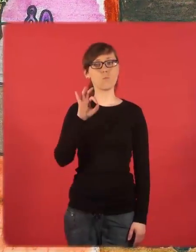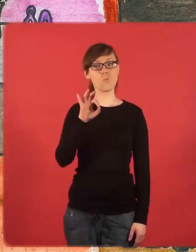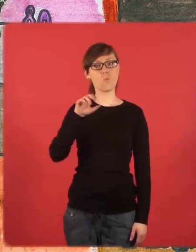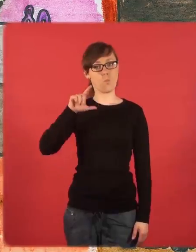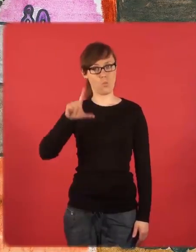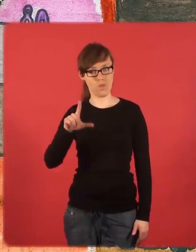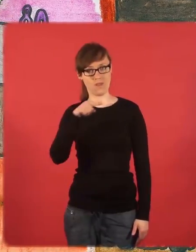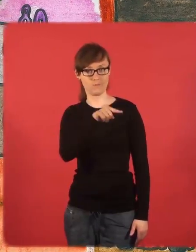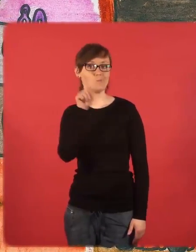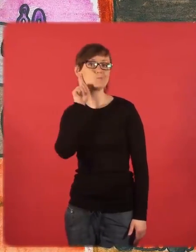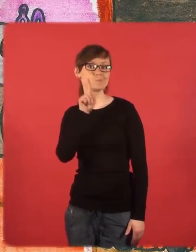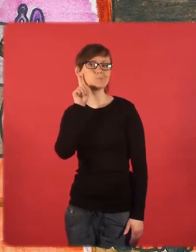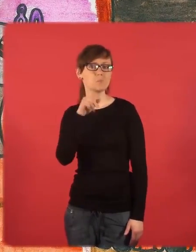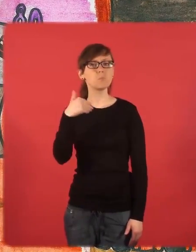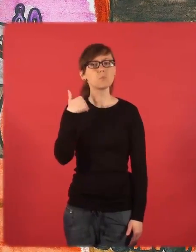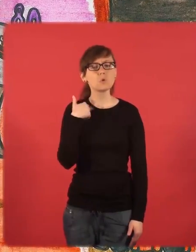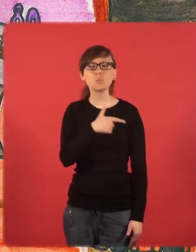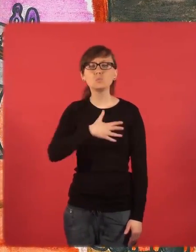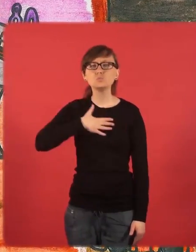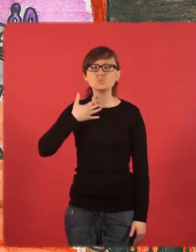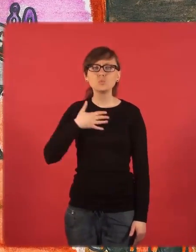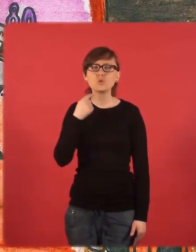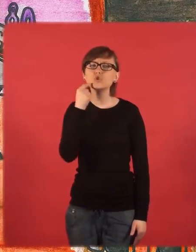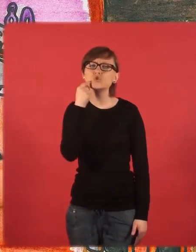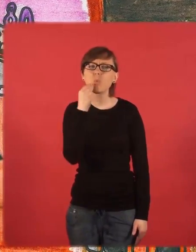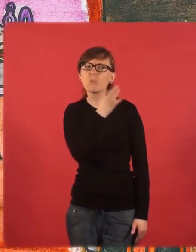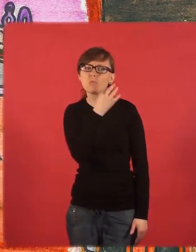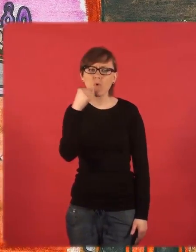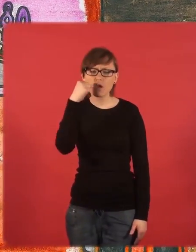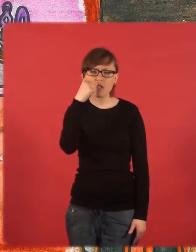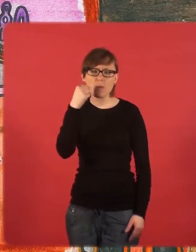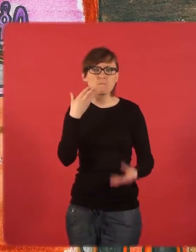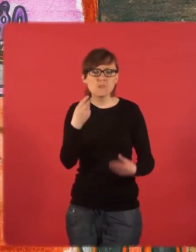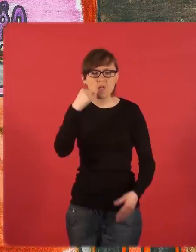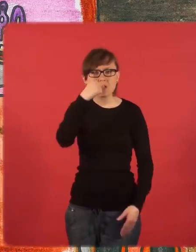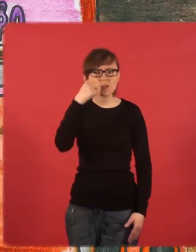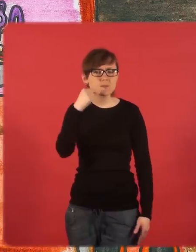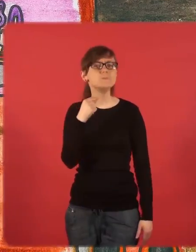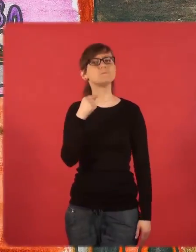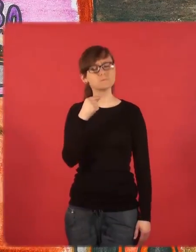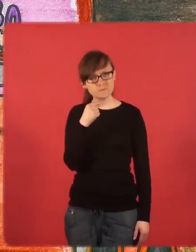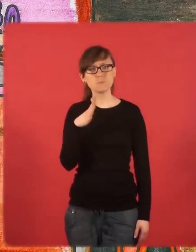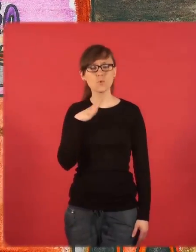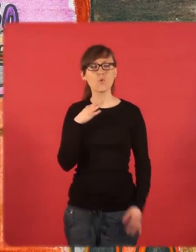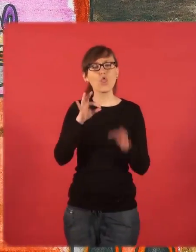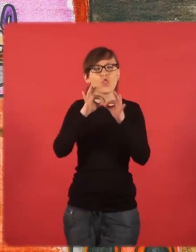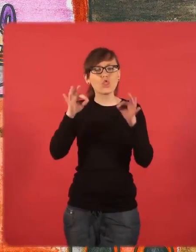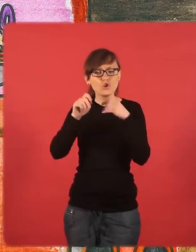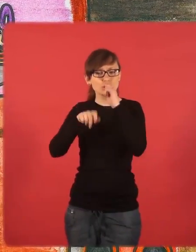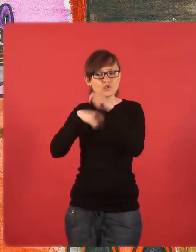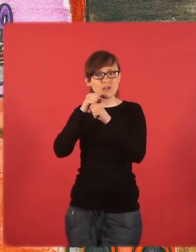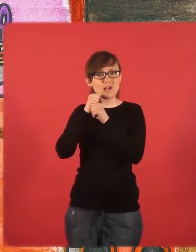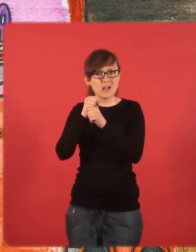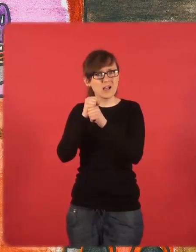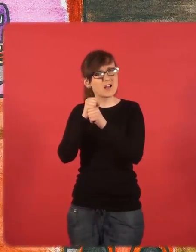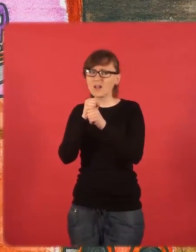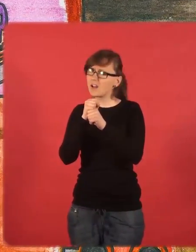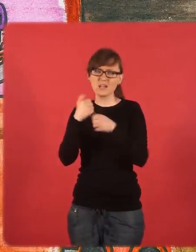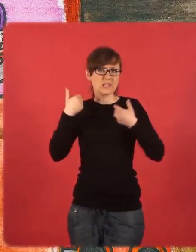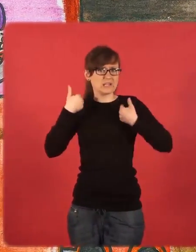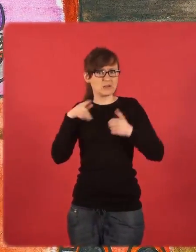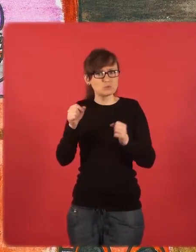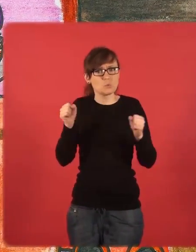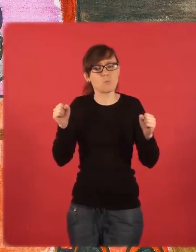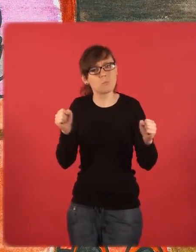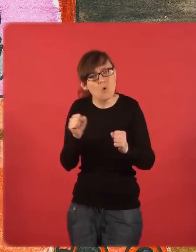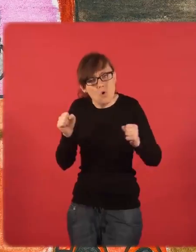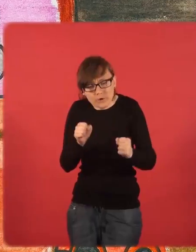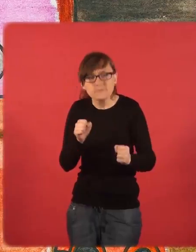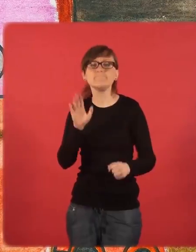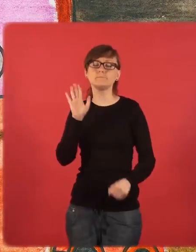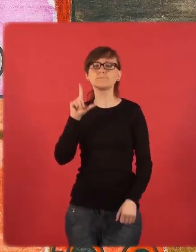Pewnego dnia Olle zauważył że rusza mu się ząb. Chłopiec bardzo bał się wyrwać zęba. Przywiązał sobie do zęba nitkę i próbował go wyrwać ale mu się nie udało.